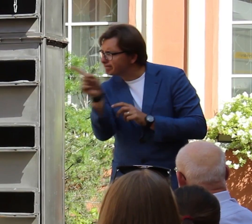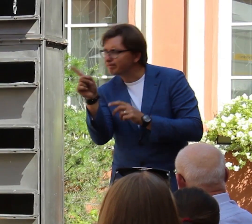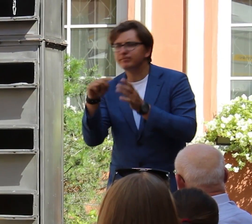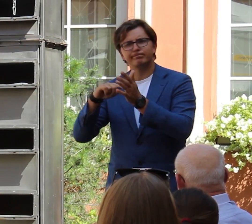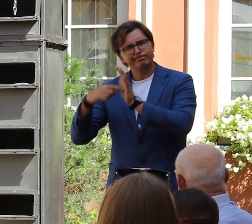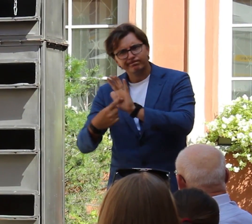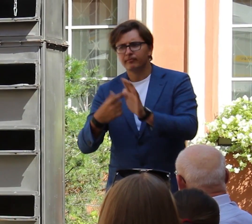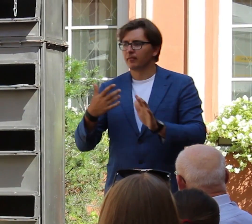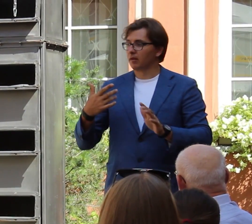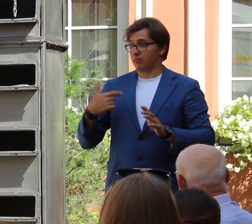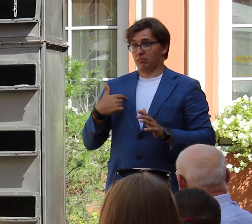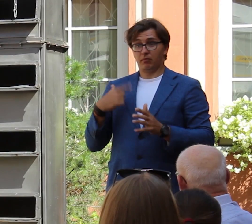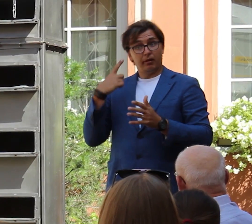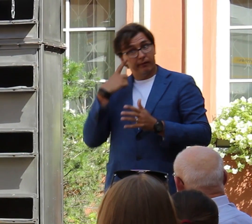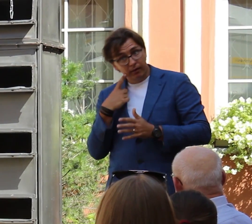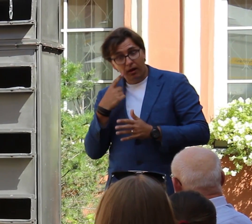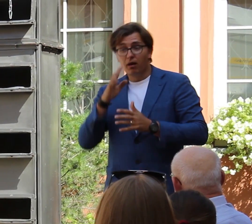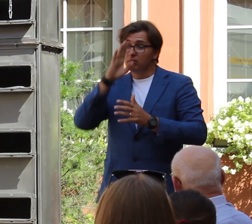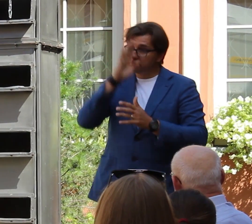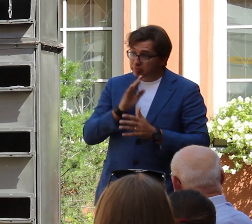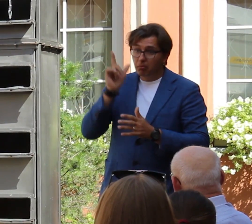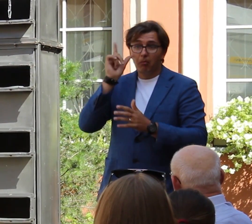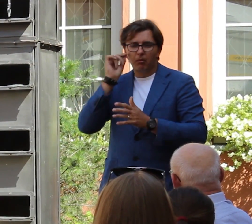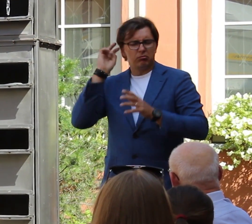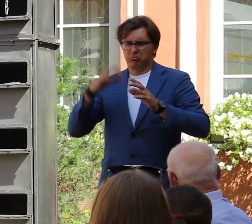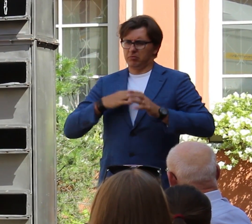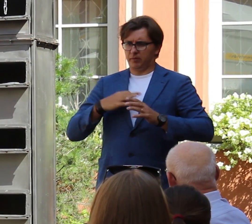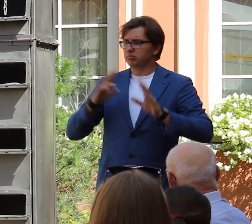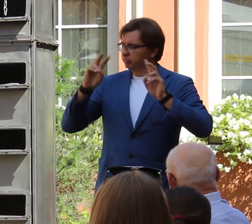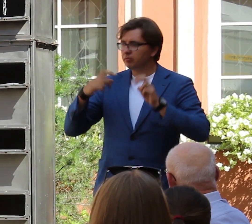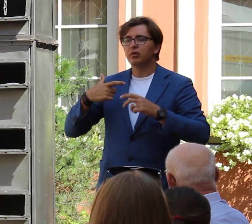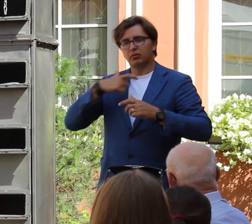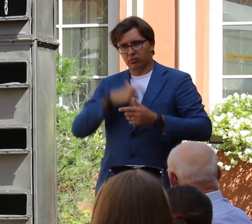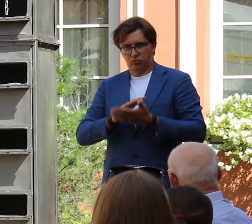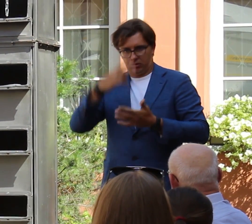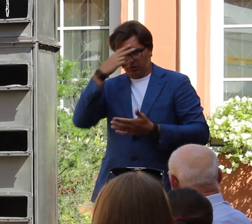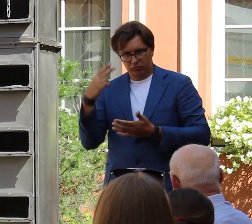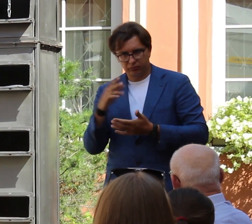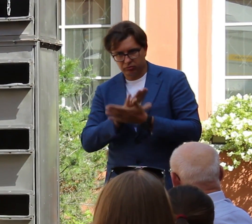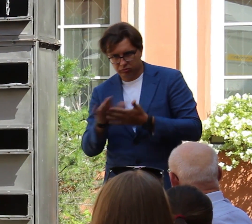Jūs visi parodėte, jog tai, ar esi kurčias, apkurtęs, neprigirdintis, ar su implantais tai yra visai nesvarbu, svarbiausia, jog esi lietuvis.